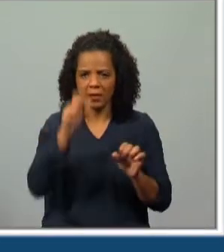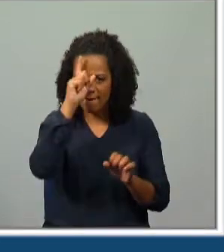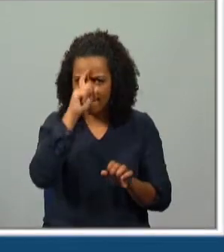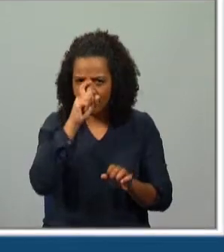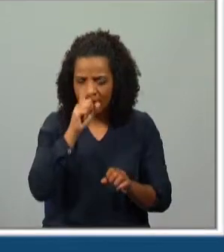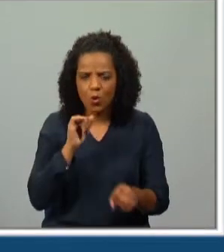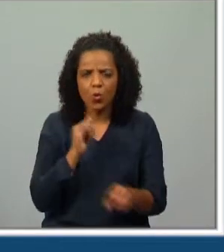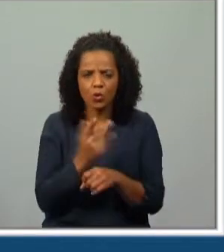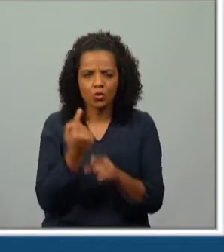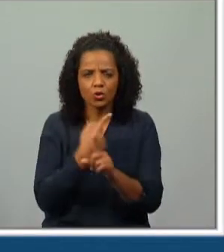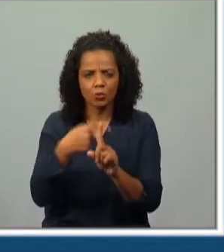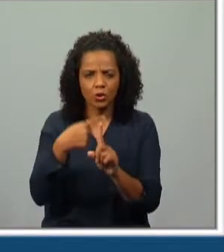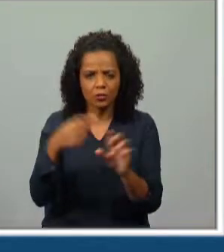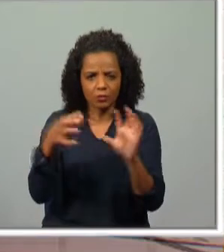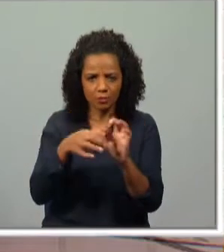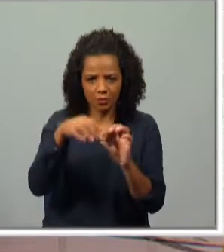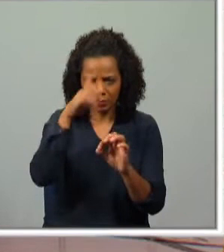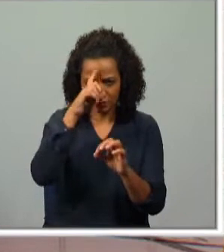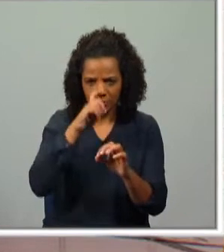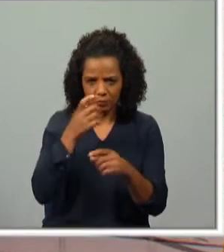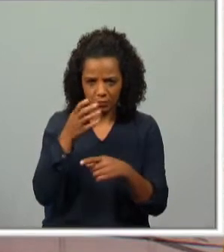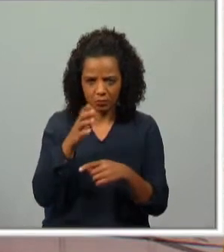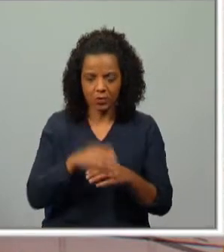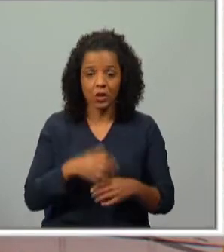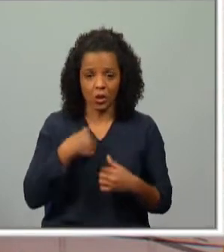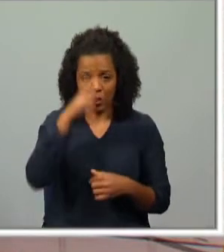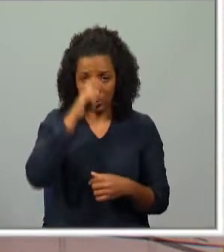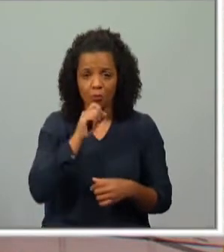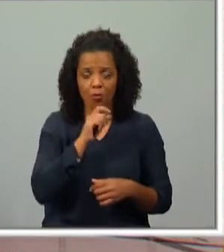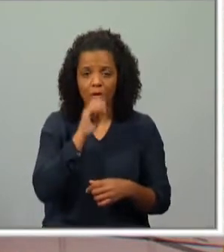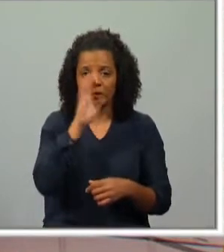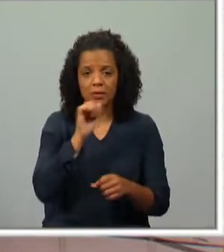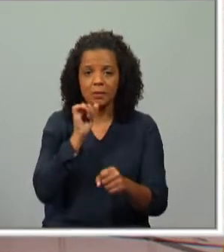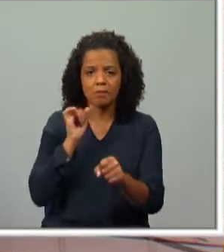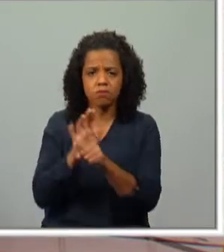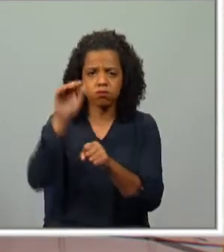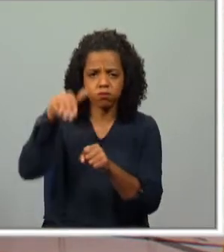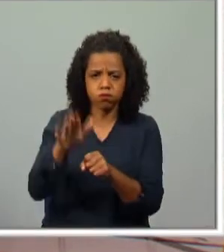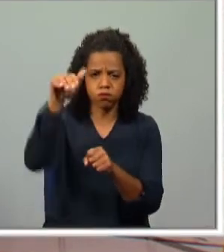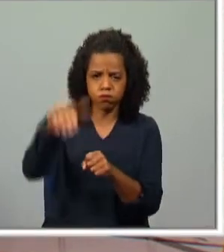qualidades eu lembro-me olha pode ser usado quando o mar está agitado e não 我記得的品質看起來可以當海面波濤洶湧而不是